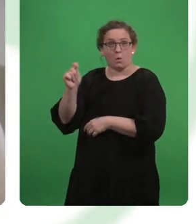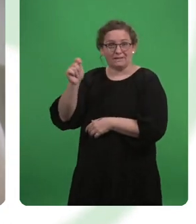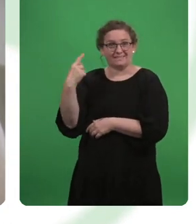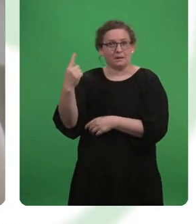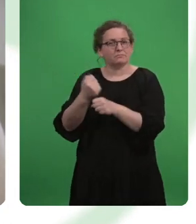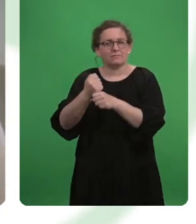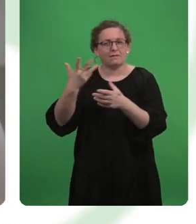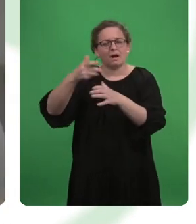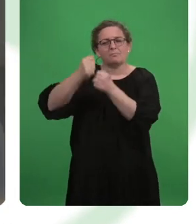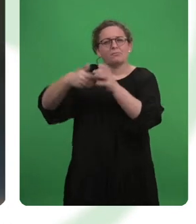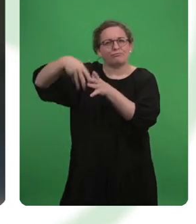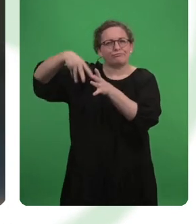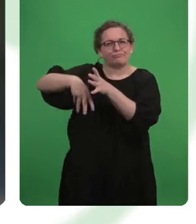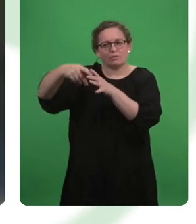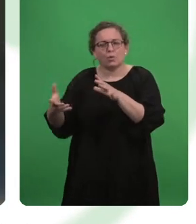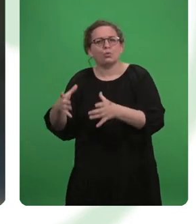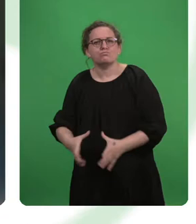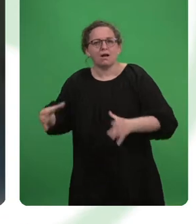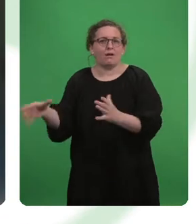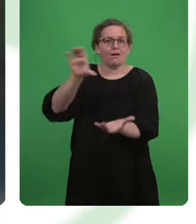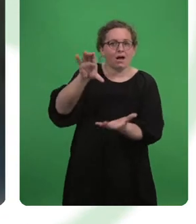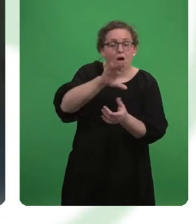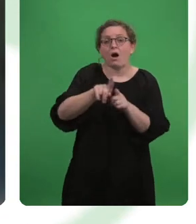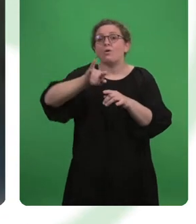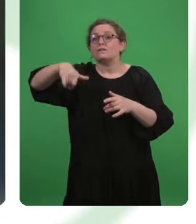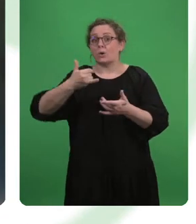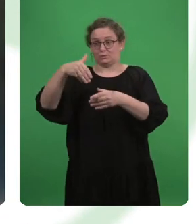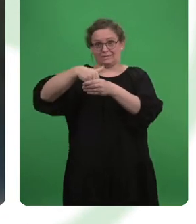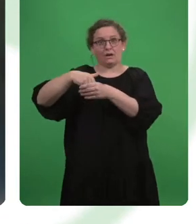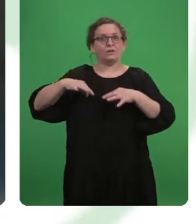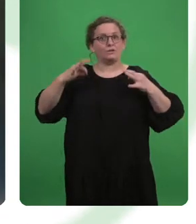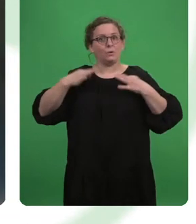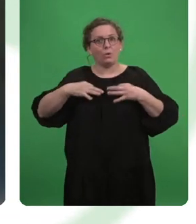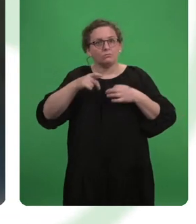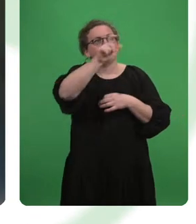für die Datenschutz-Kübel zu leeren, die gesunde Jause für die Mitarbeiter und seinem Concierge-Dienst,